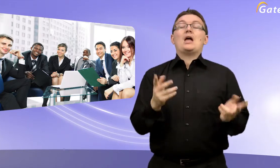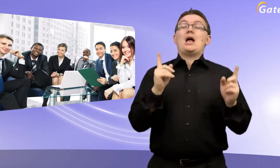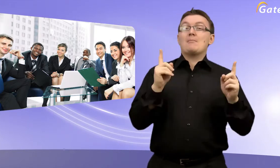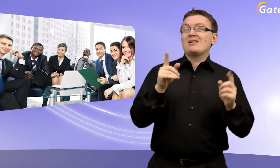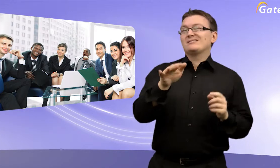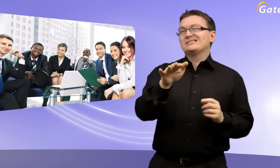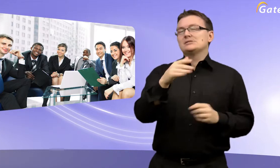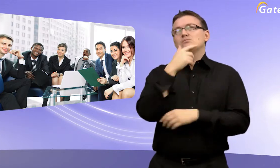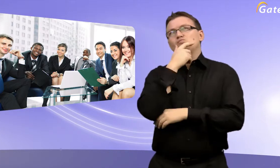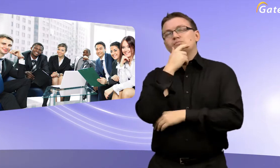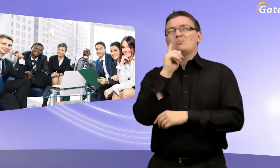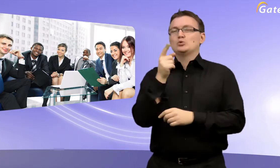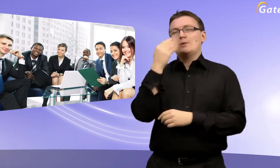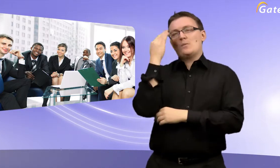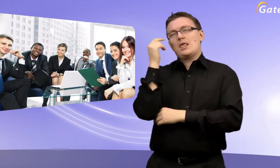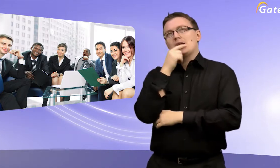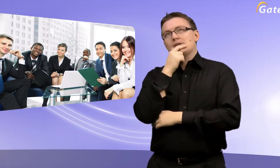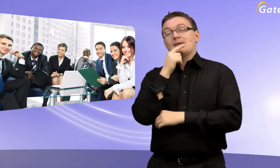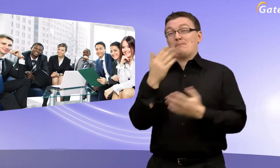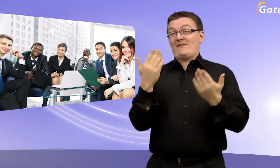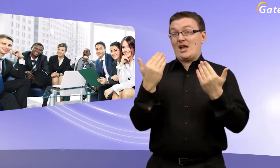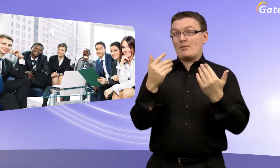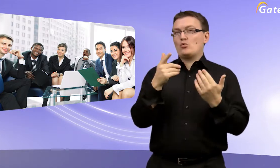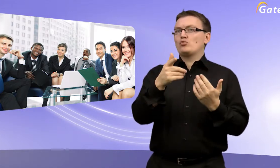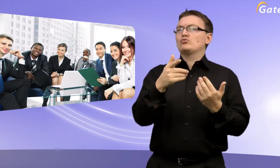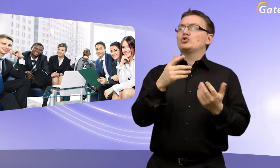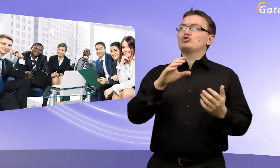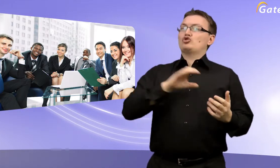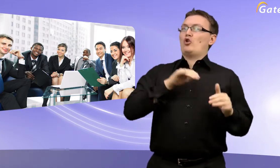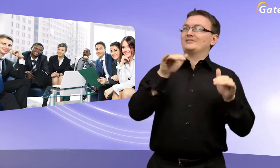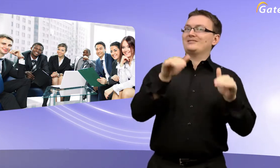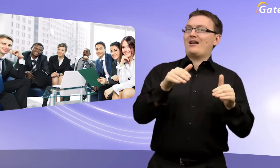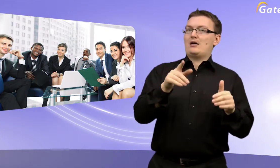Aber überlegen Sie, dass die Chance da ist, Ihre Bewerbung